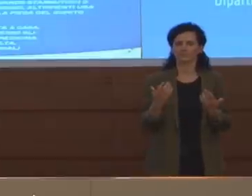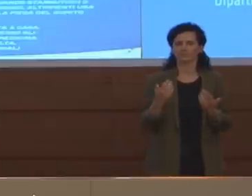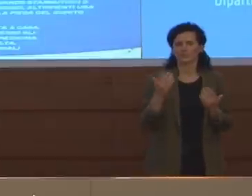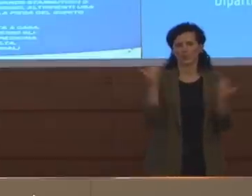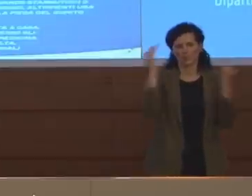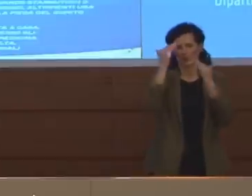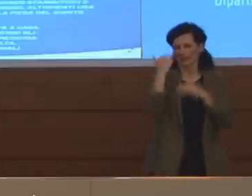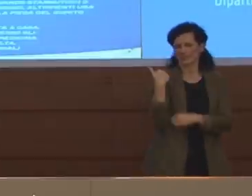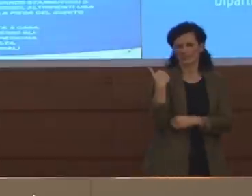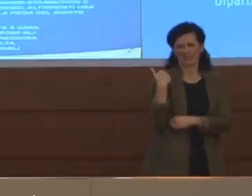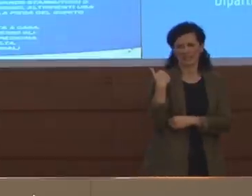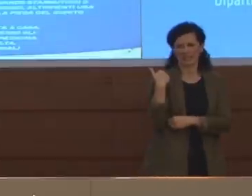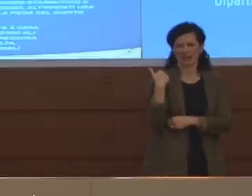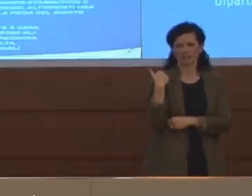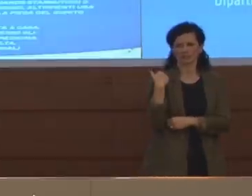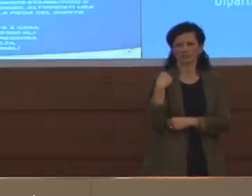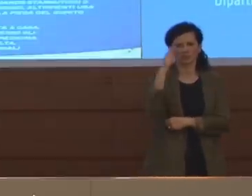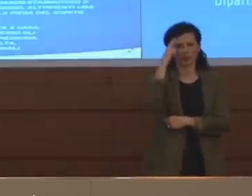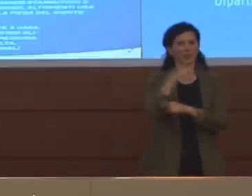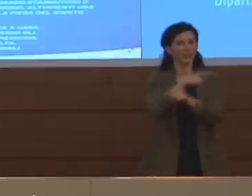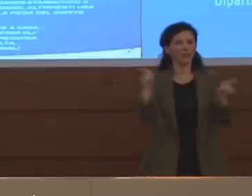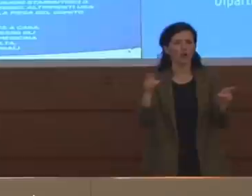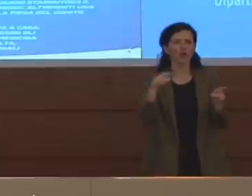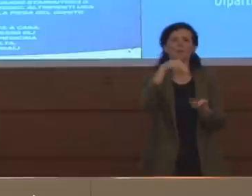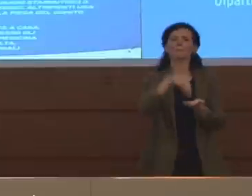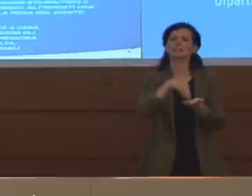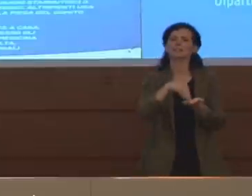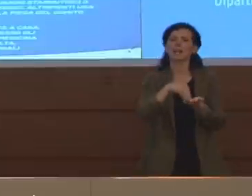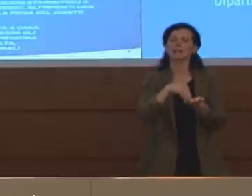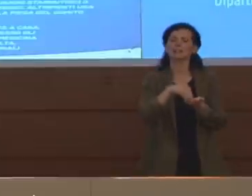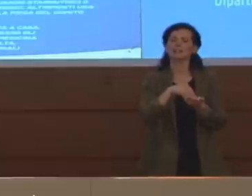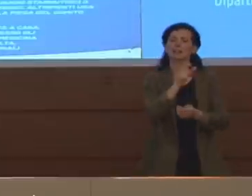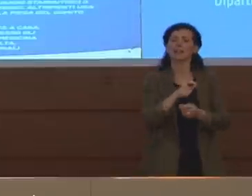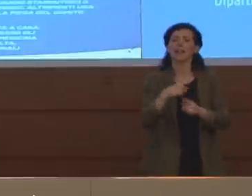in questo Dipartimento, abbiamo sentito tutti quanti le parole dell'ex Ministro